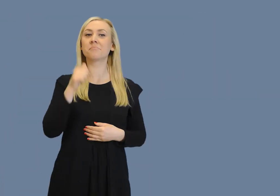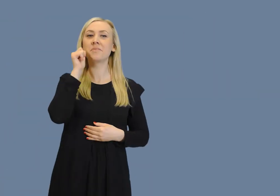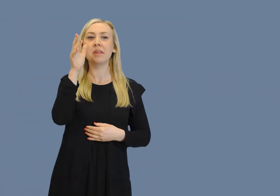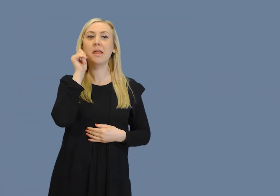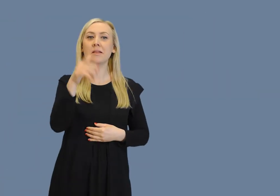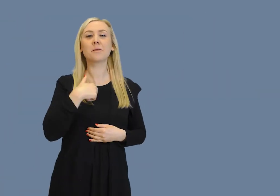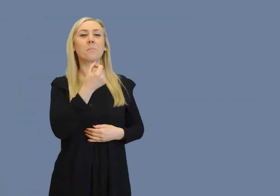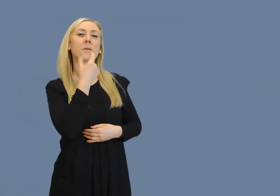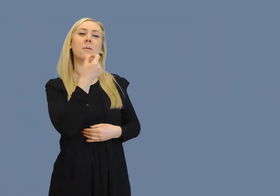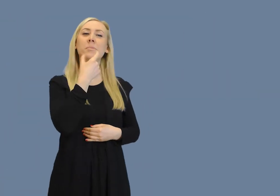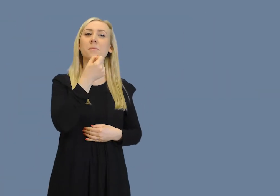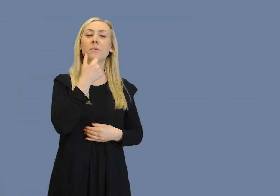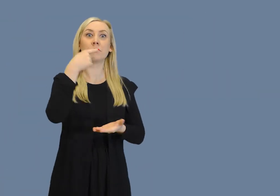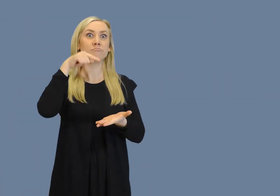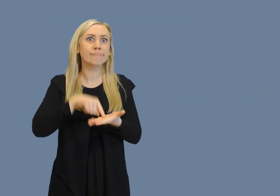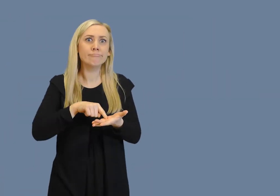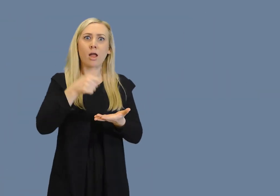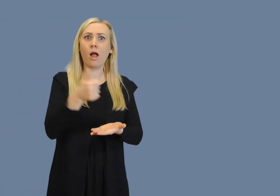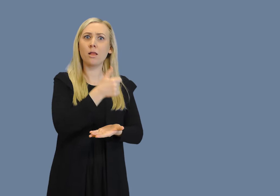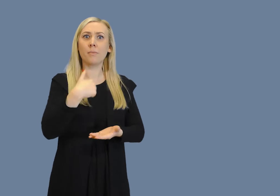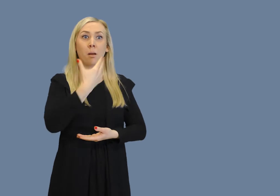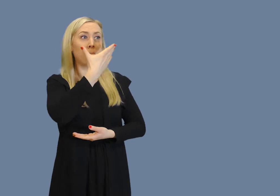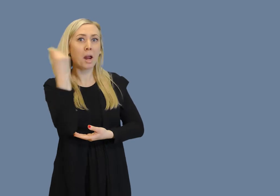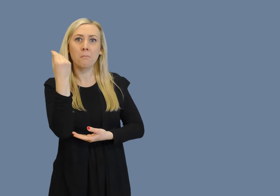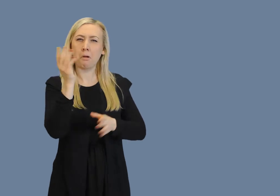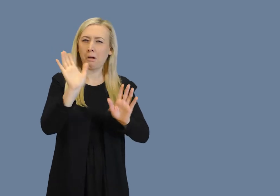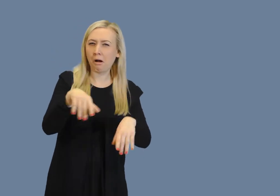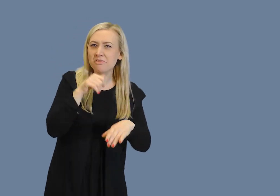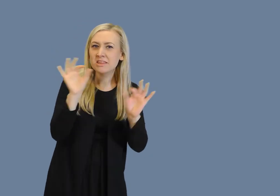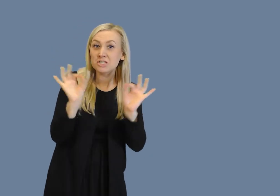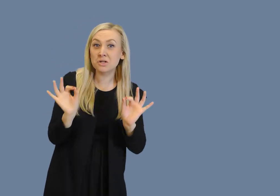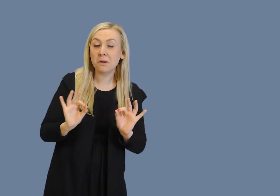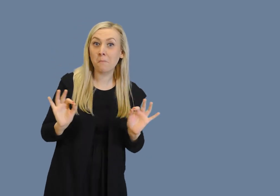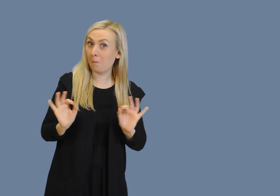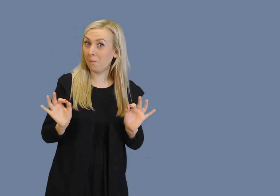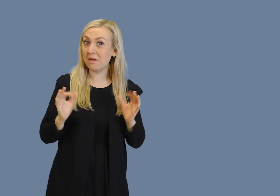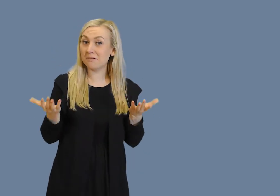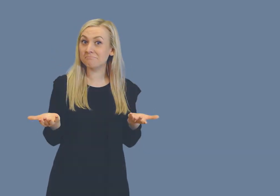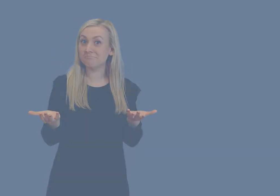Ich nehme täglich die Pille. Ein Mal die Pille vergessen ist ja nicht schlimm, oder?